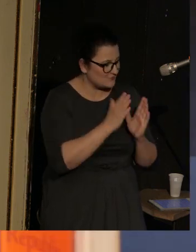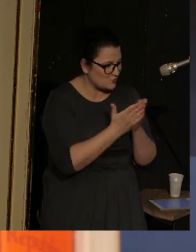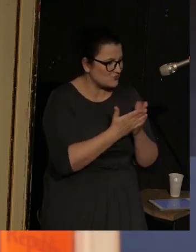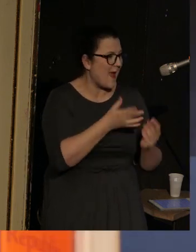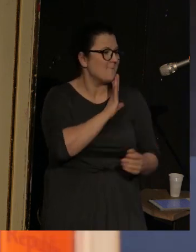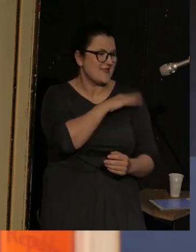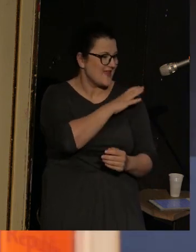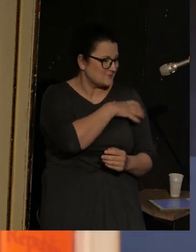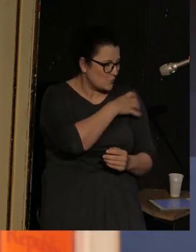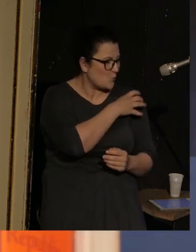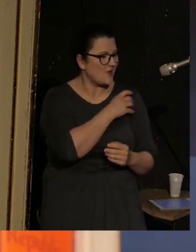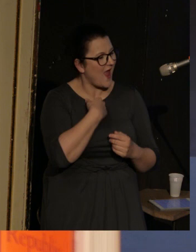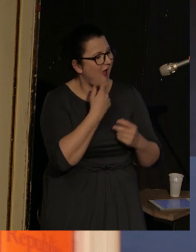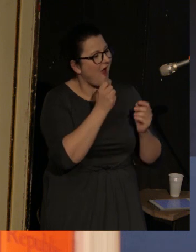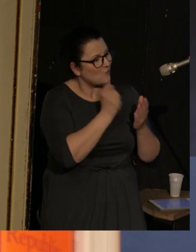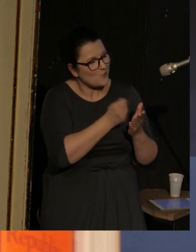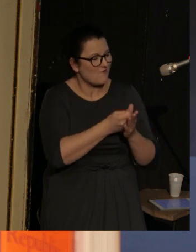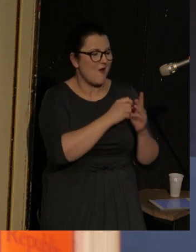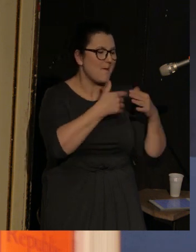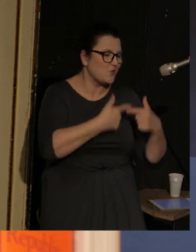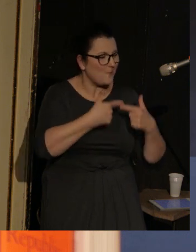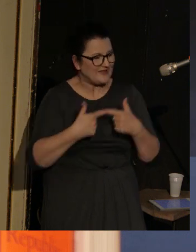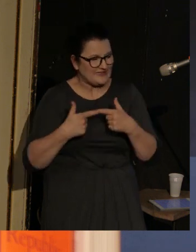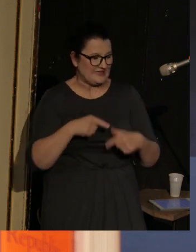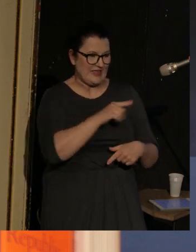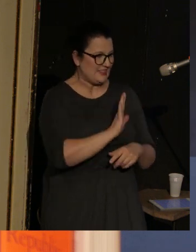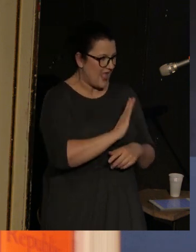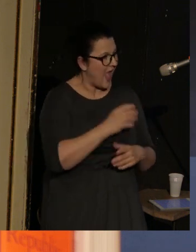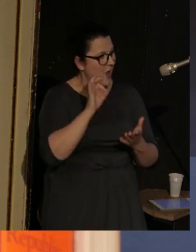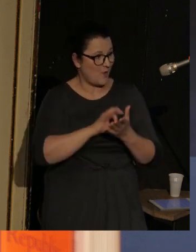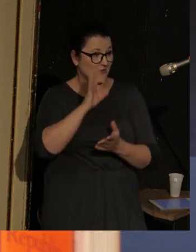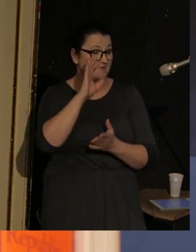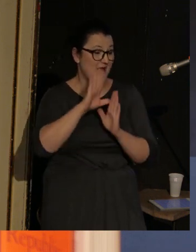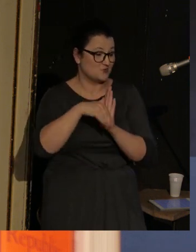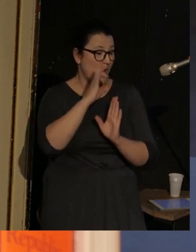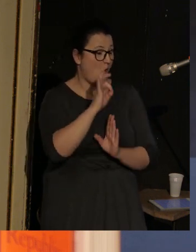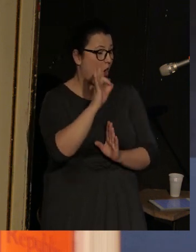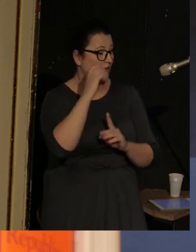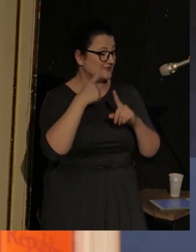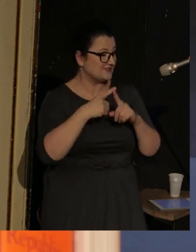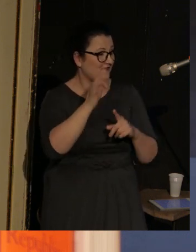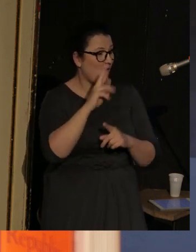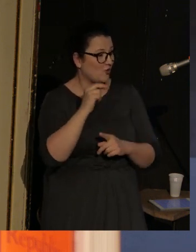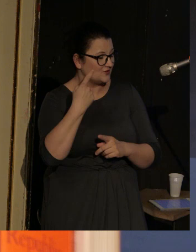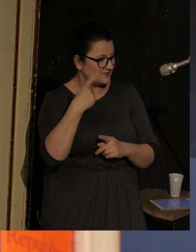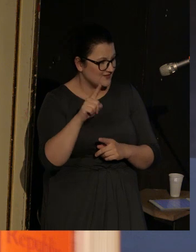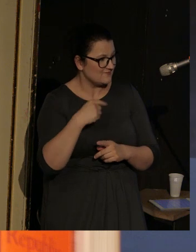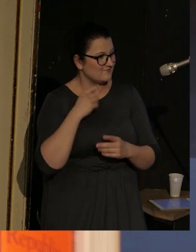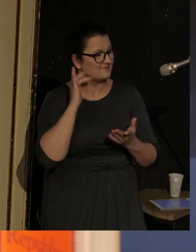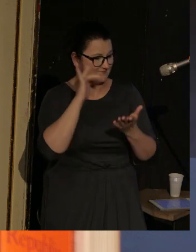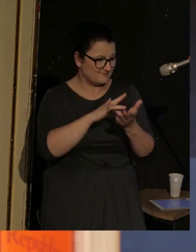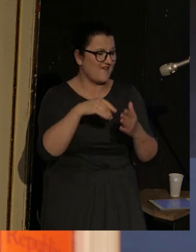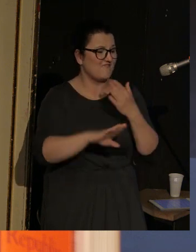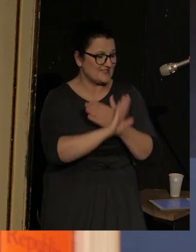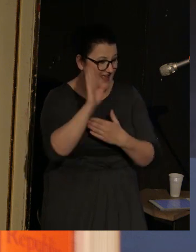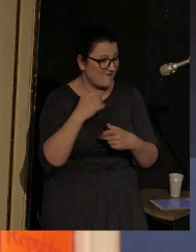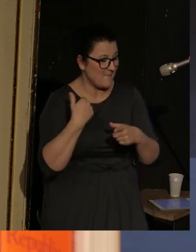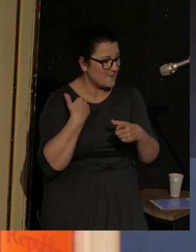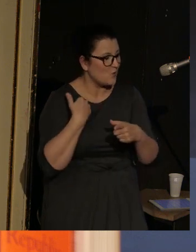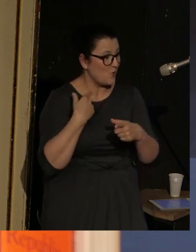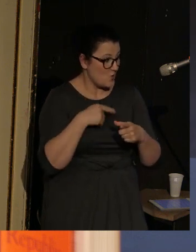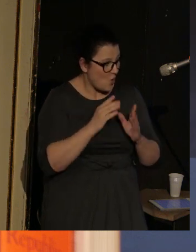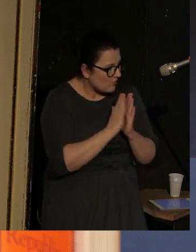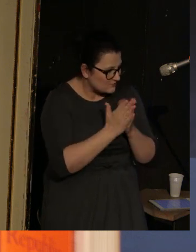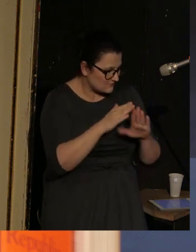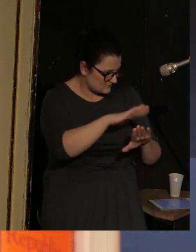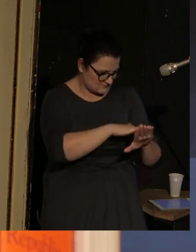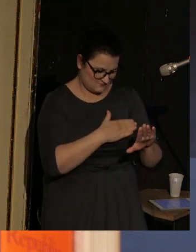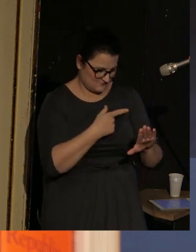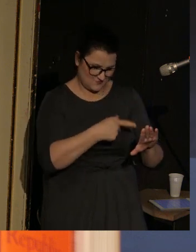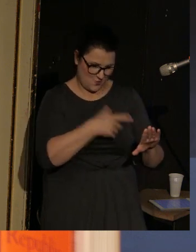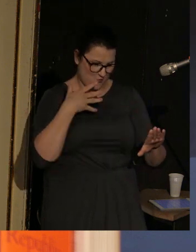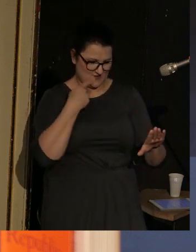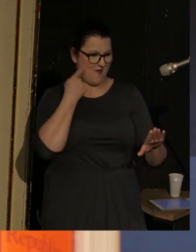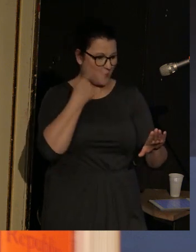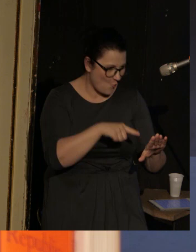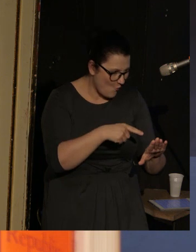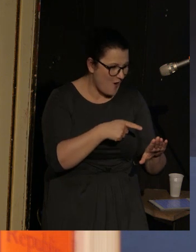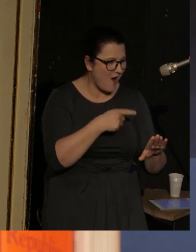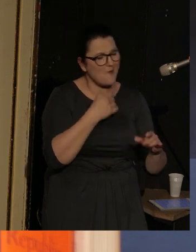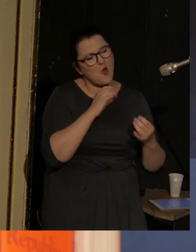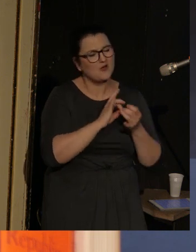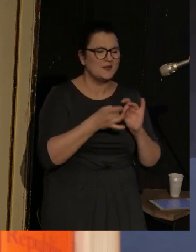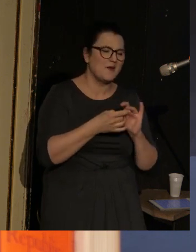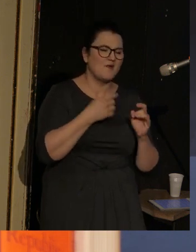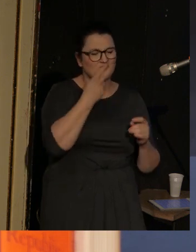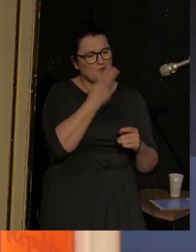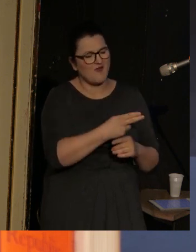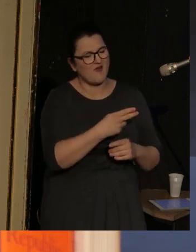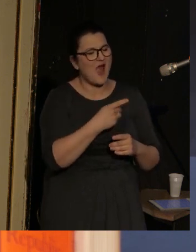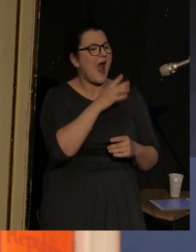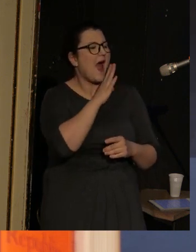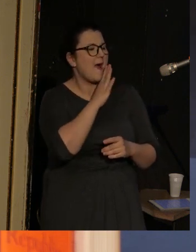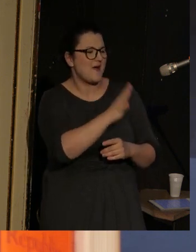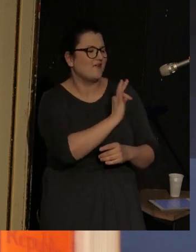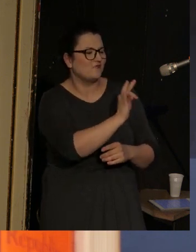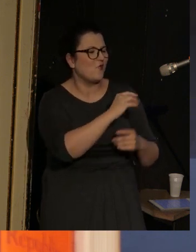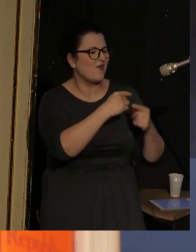gdzie namiętnie kupowałam sobie tomiki poezji, a w Oxfordzie, gdzie pojechałam na wystawę Kiki Smith.